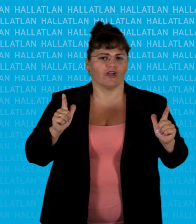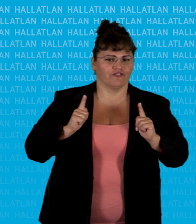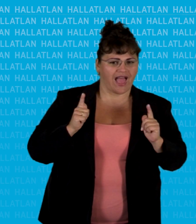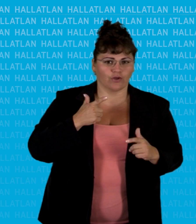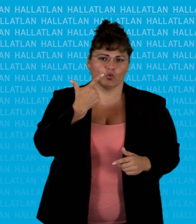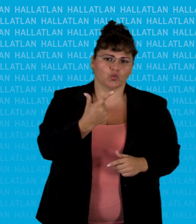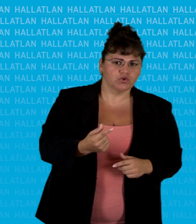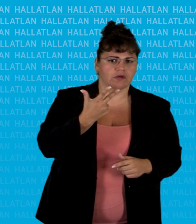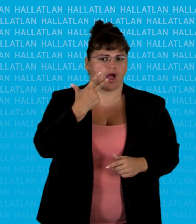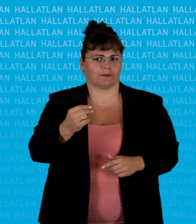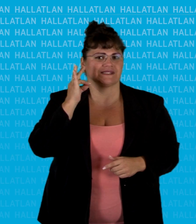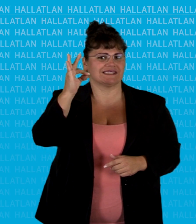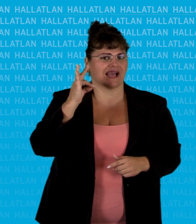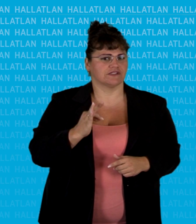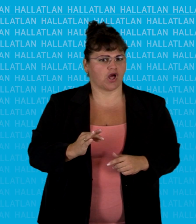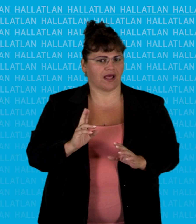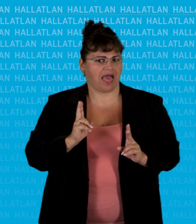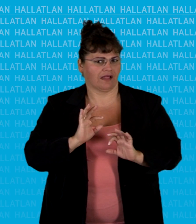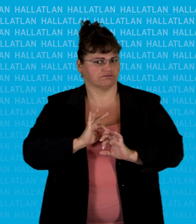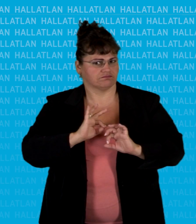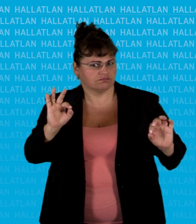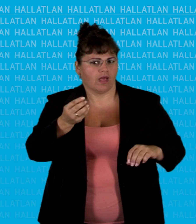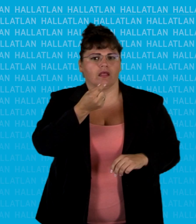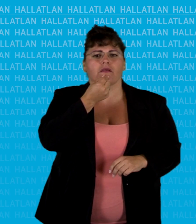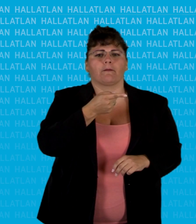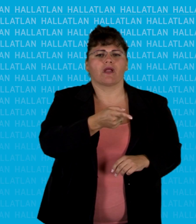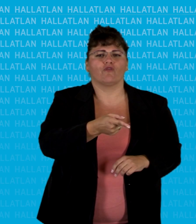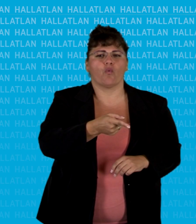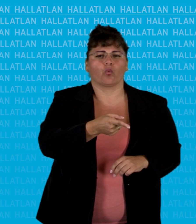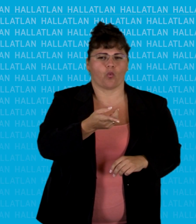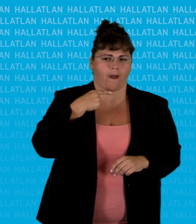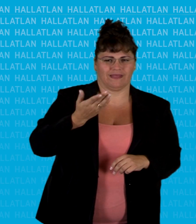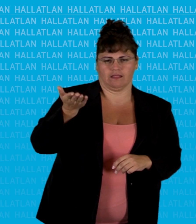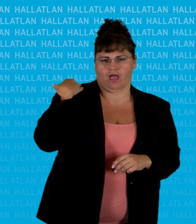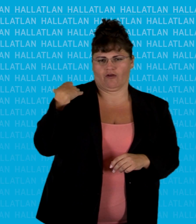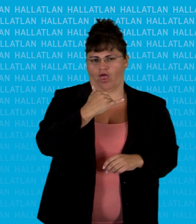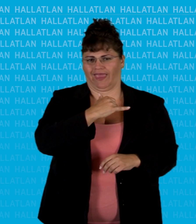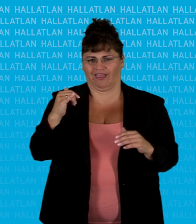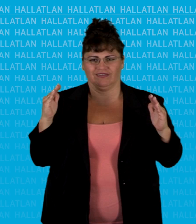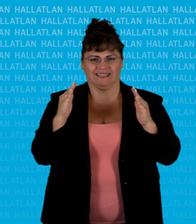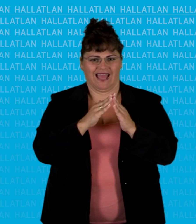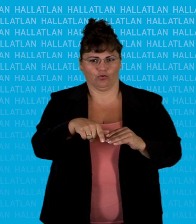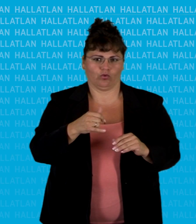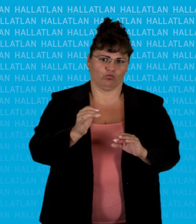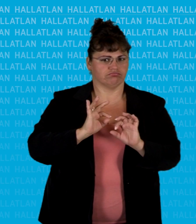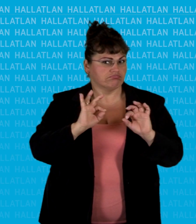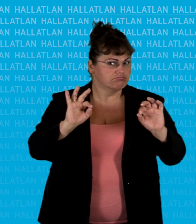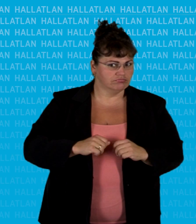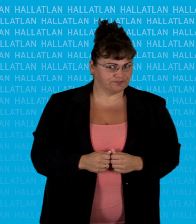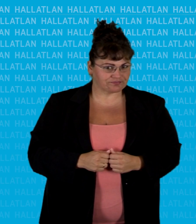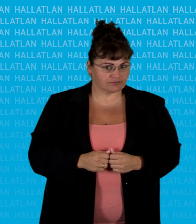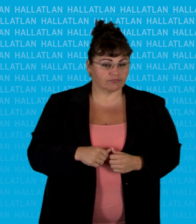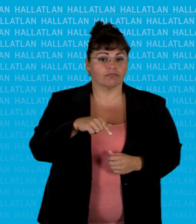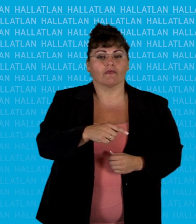A várakozások szerint 20-30 százalékos is lehet a terméskiesés napraforgóból a tavalyi rekordév után.